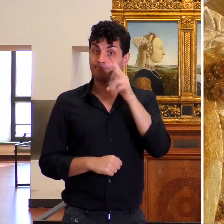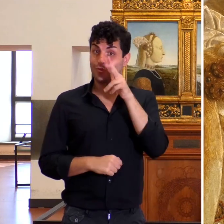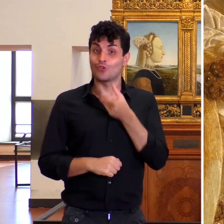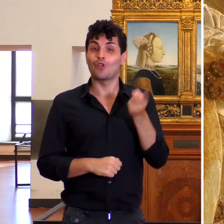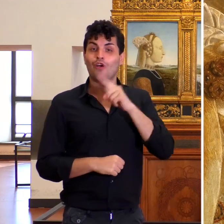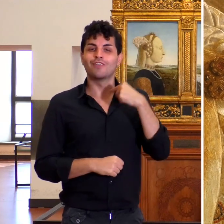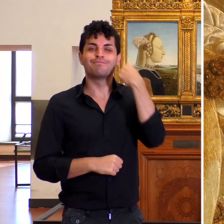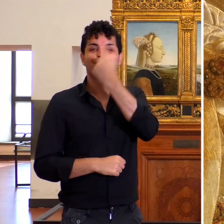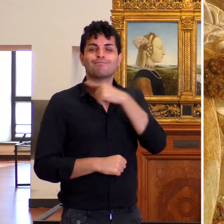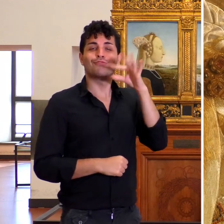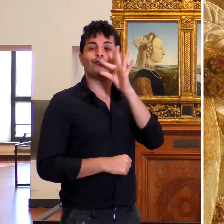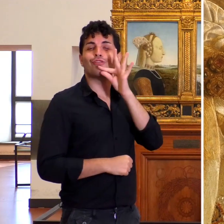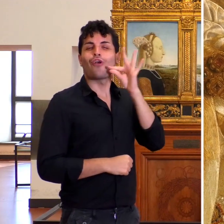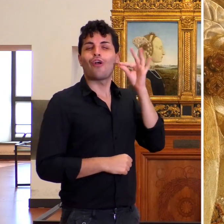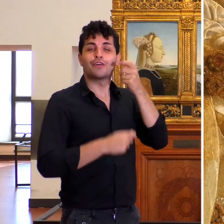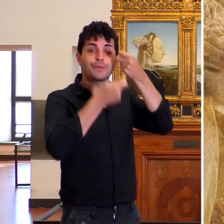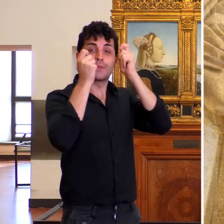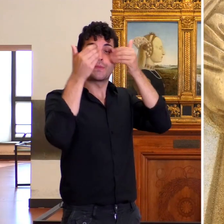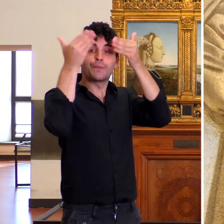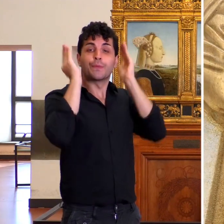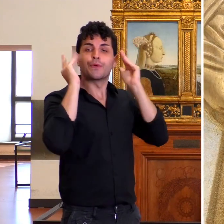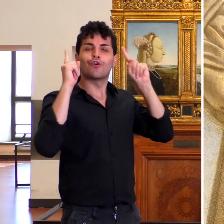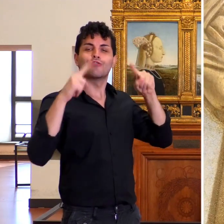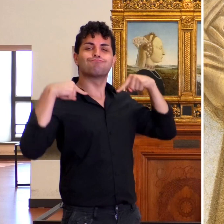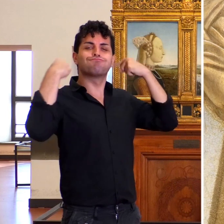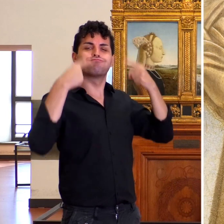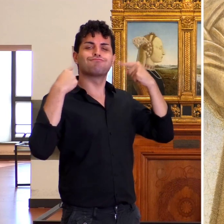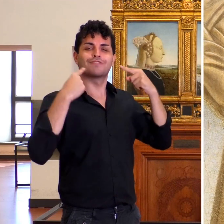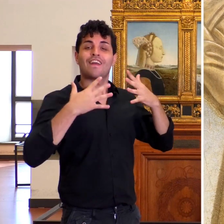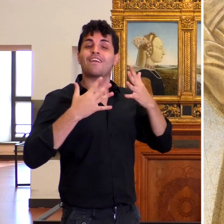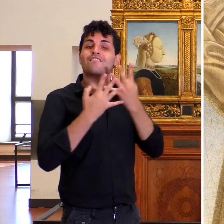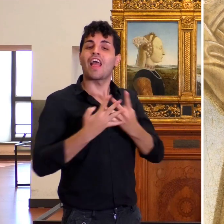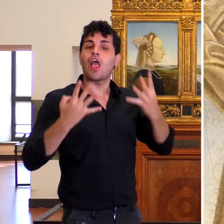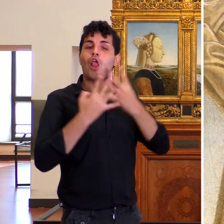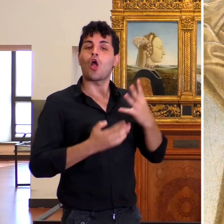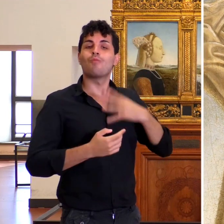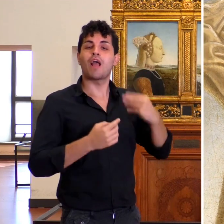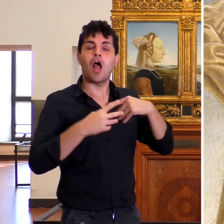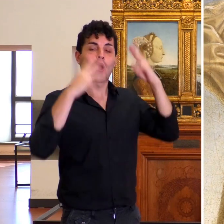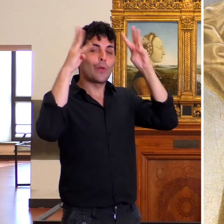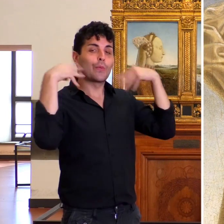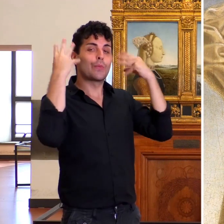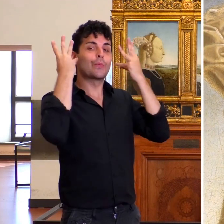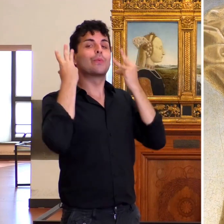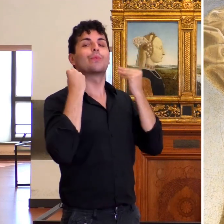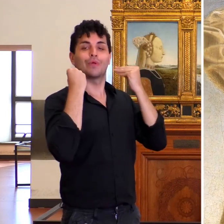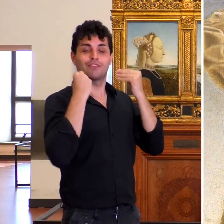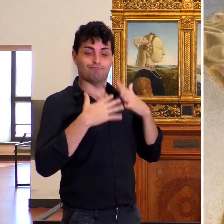La duchessa ha un volto dolce, ornato da una sofisticata pettinatura nella quale è intrecciato un velo bianco.